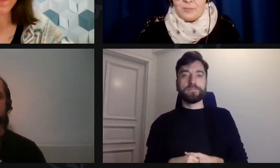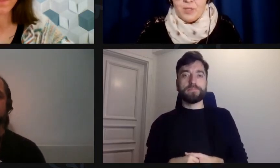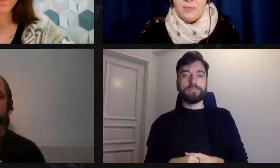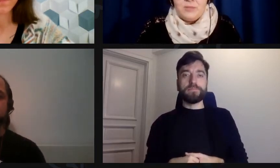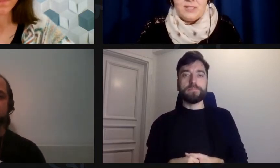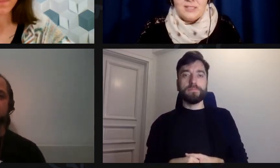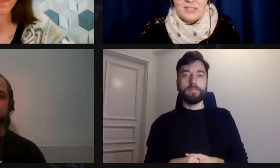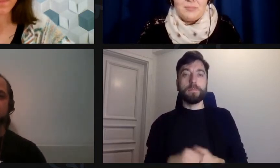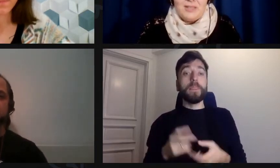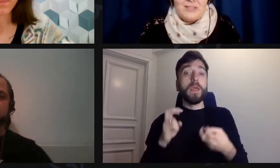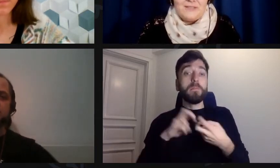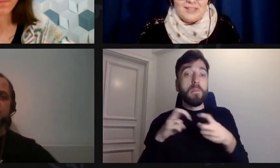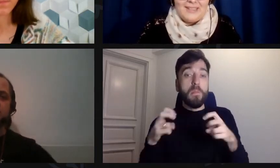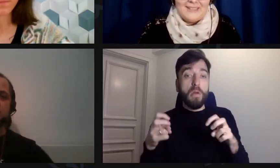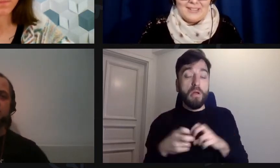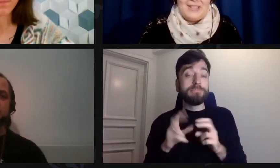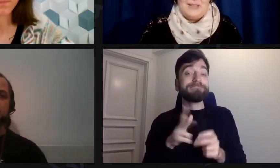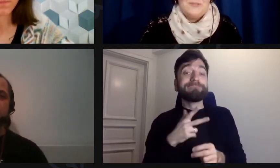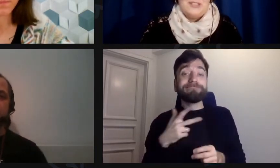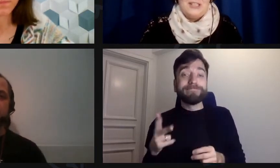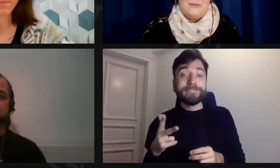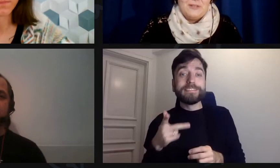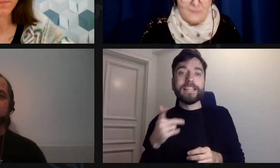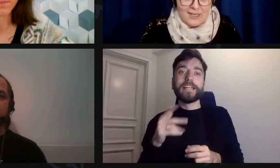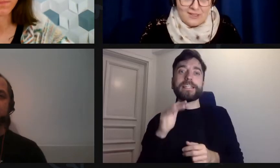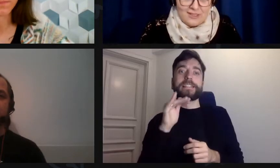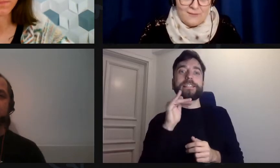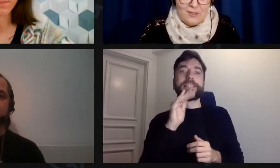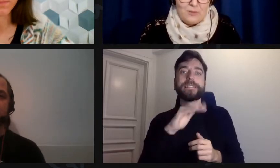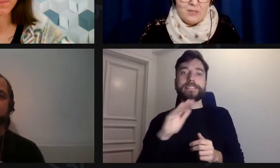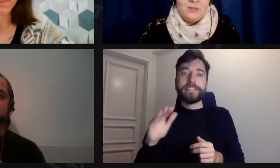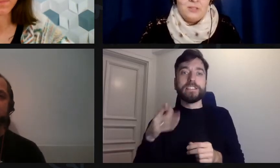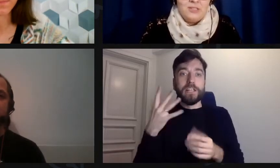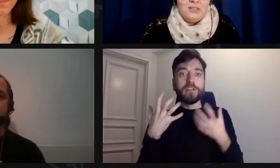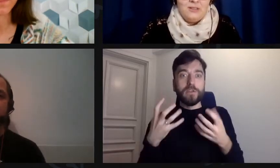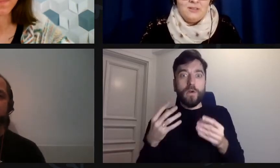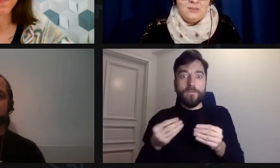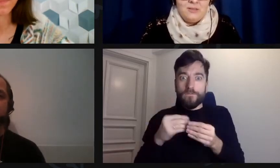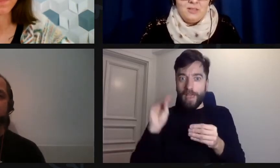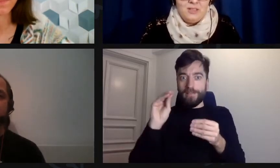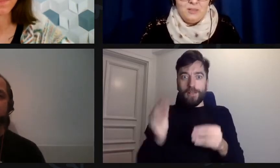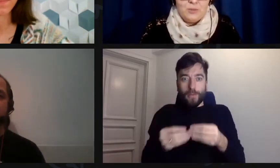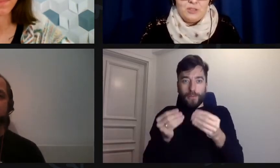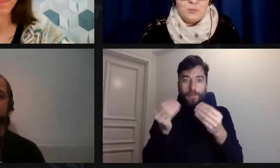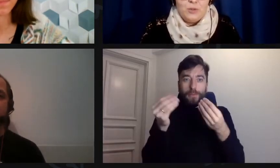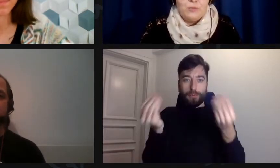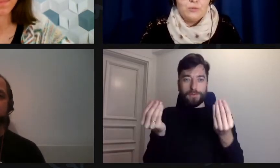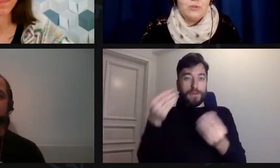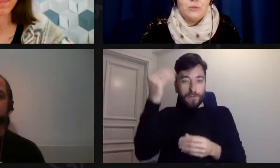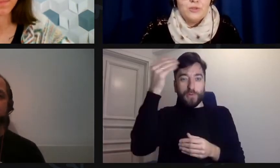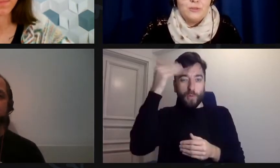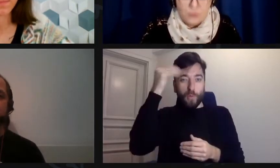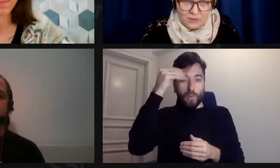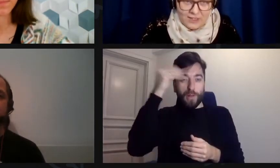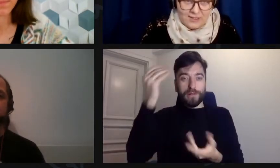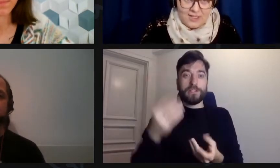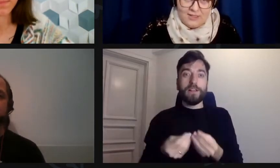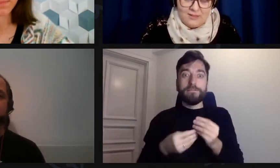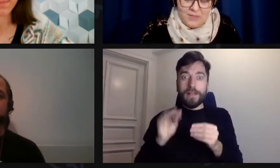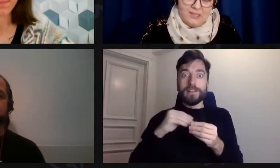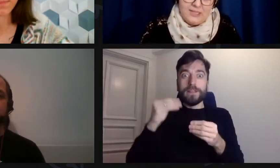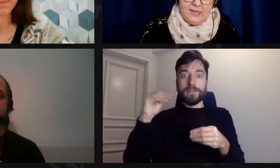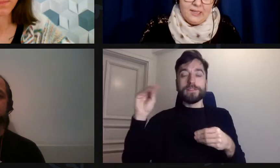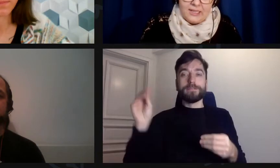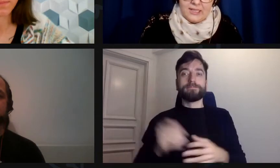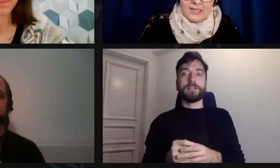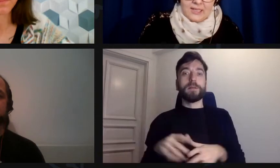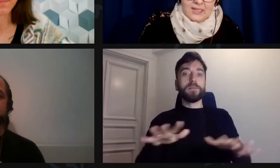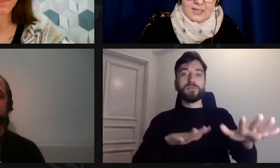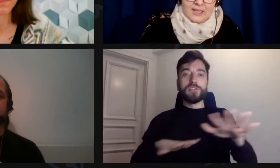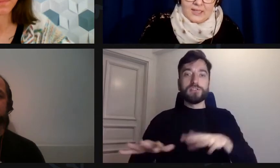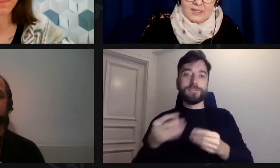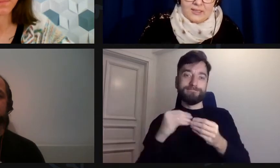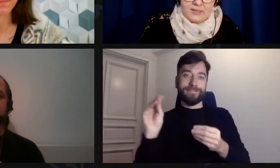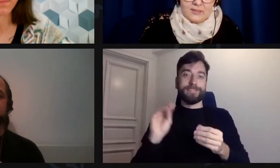Problem zaczyna się wtedy kiedy dzieciaki zaczynają rozwija zwoje umiejętności i potrzebują dużo miejsca.